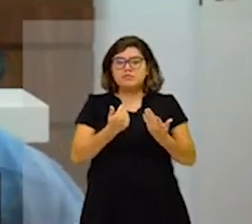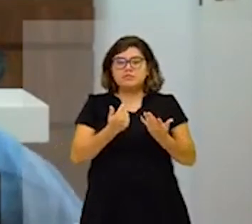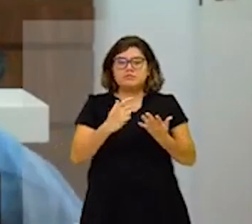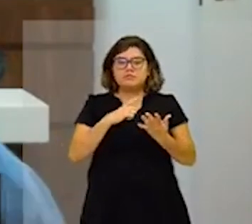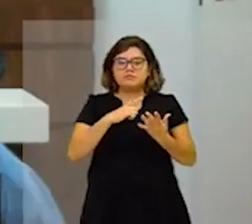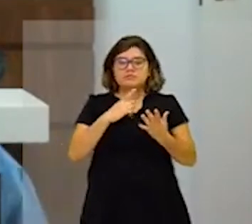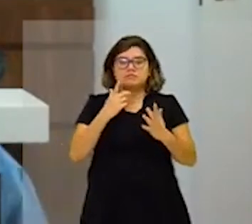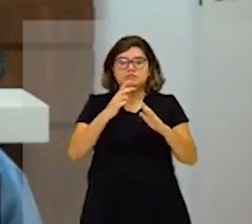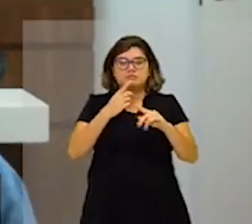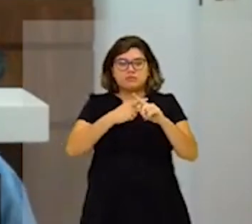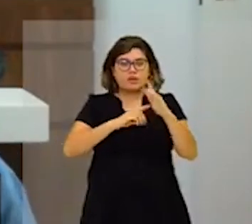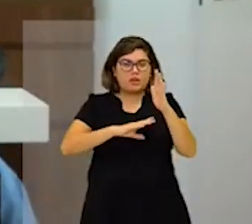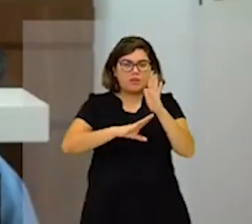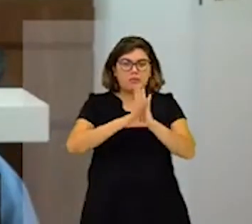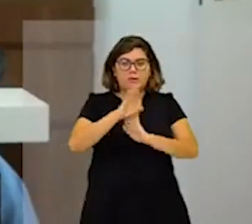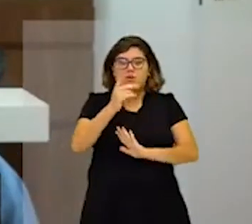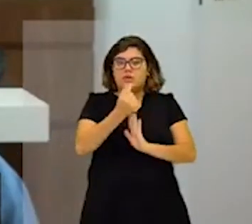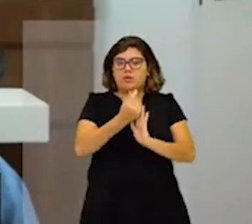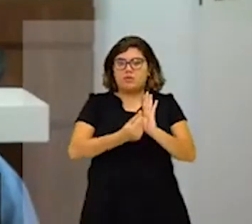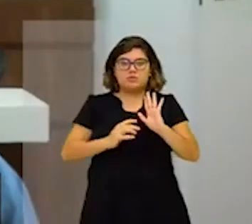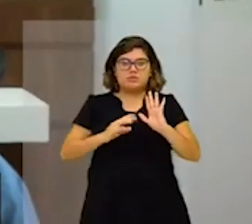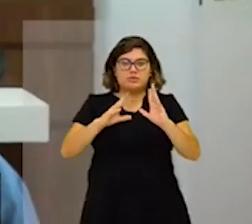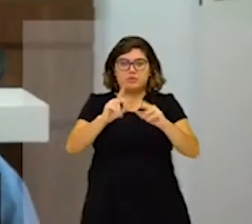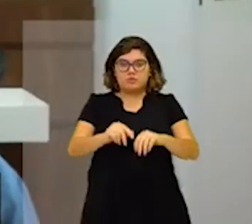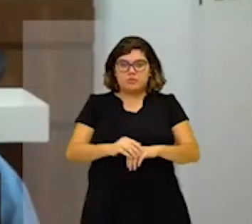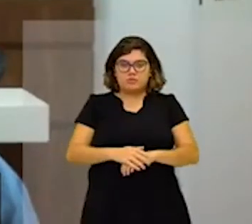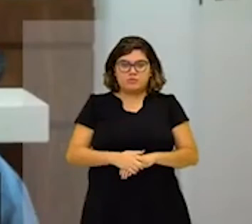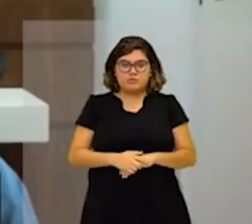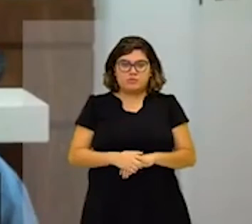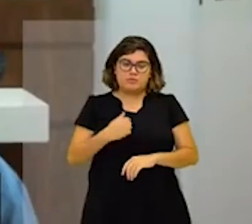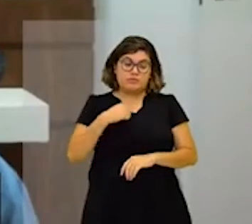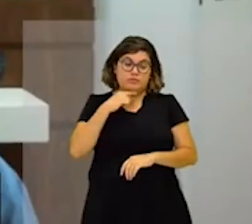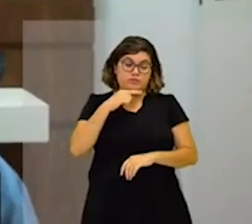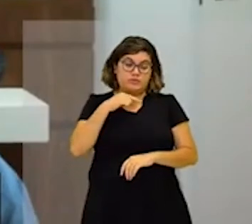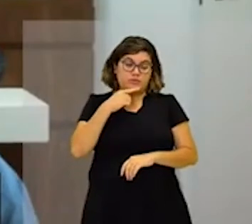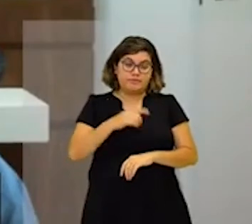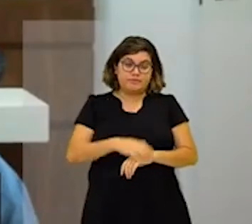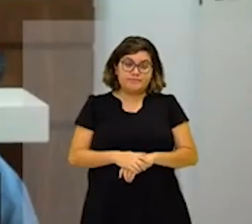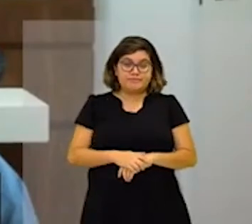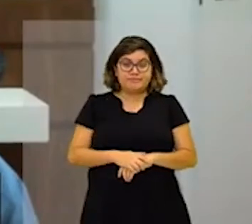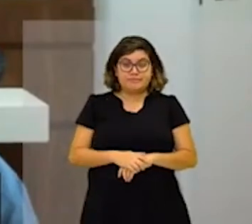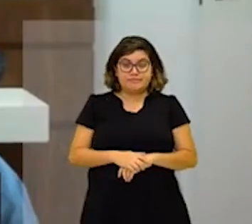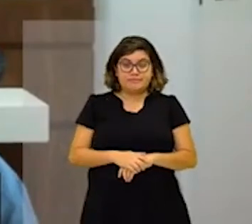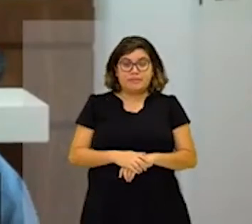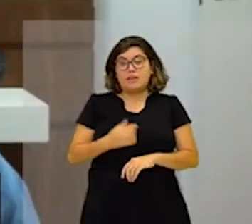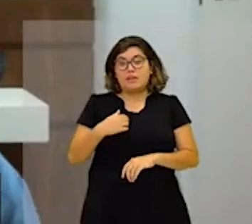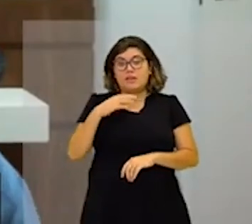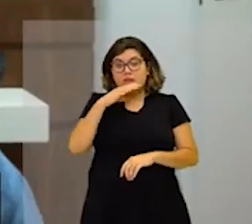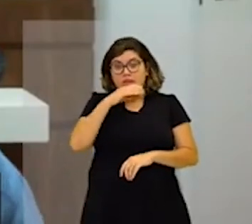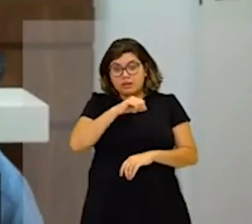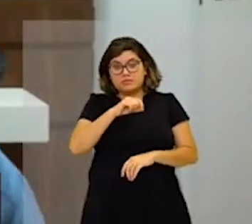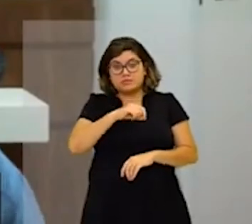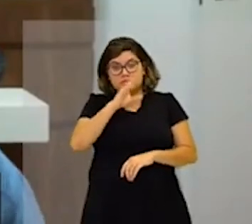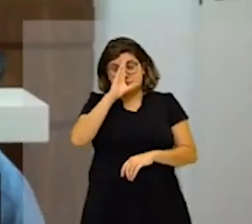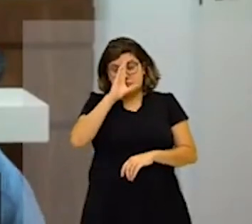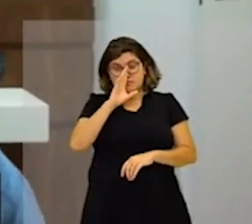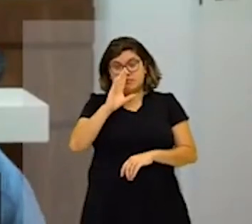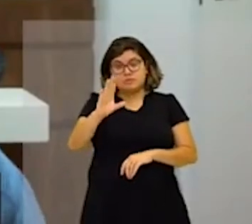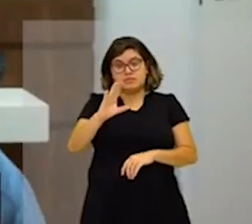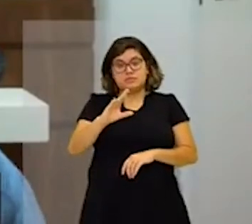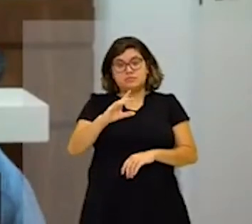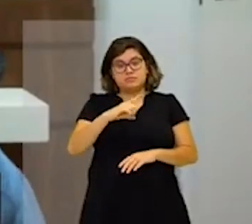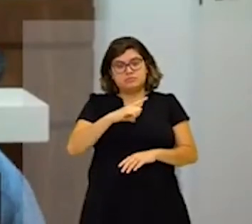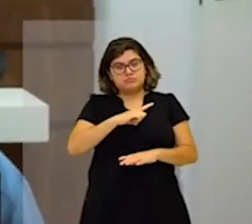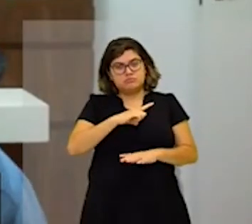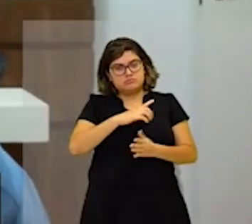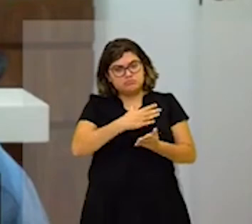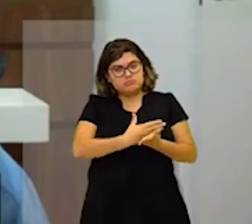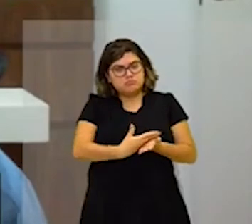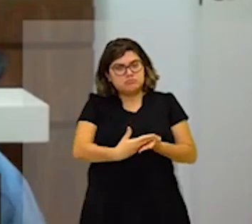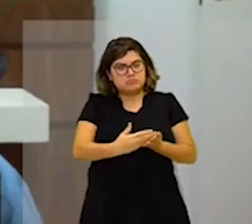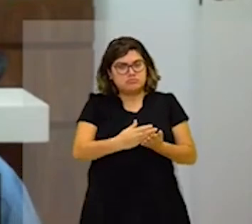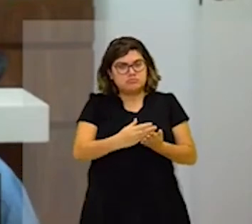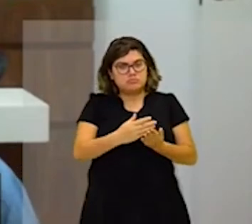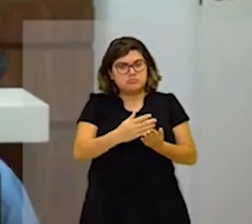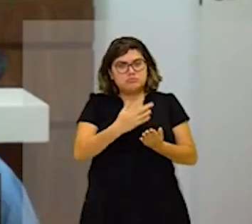de recursos em geral para todos e eu duvido e eu acho que especifica a a vontade eu eu acho que a